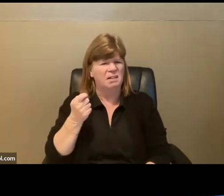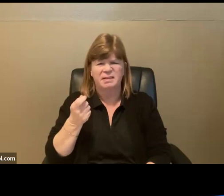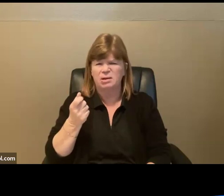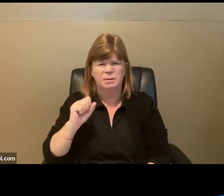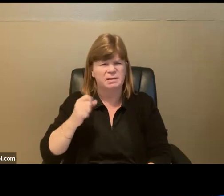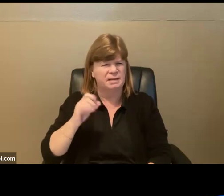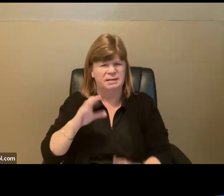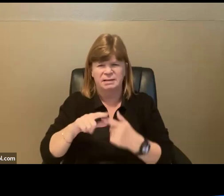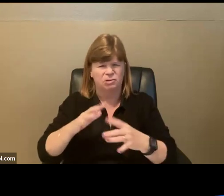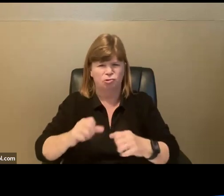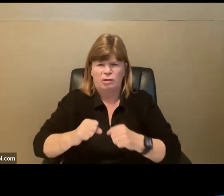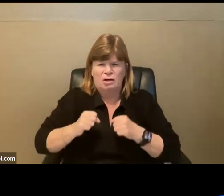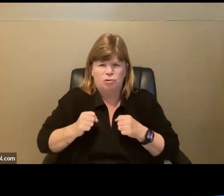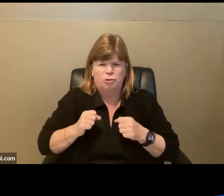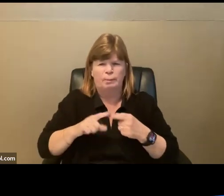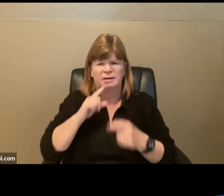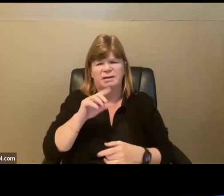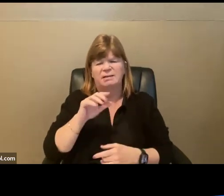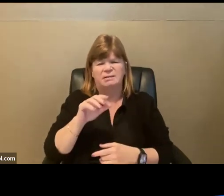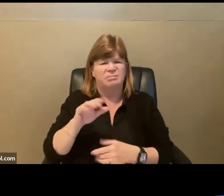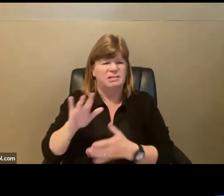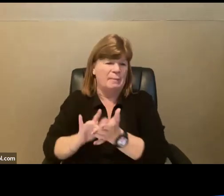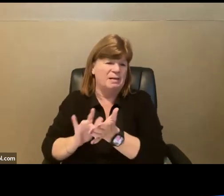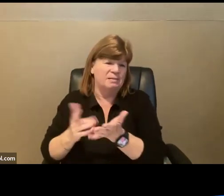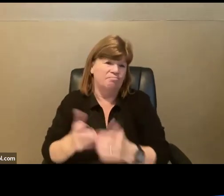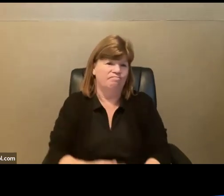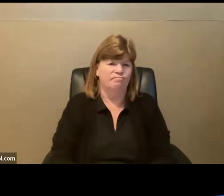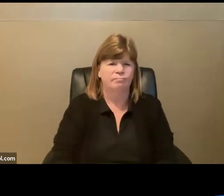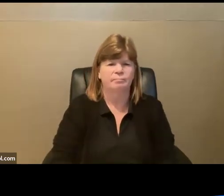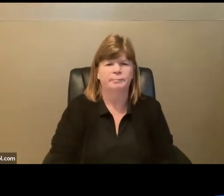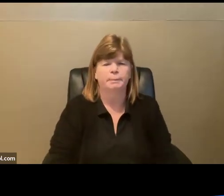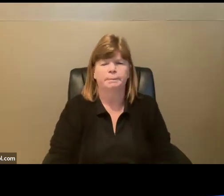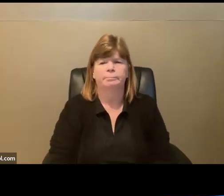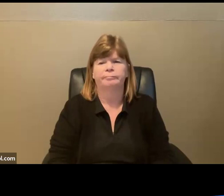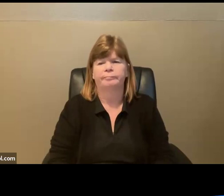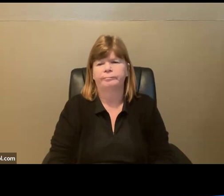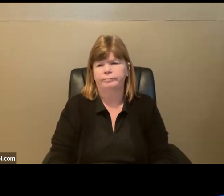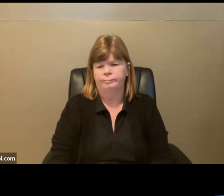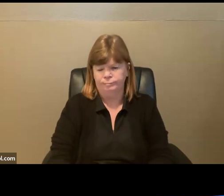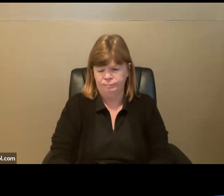y contracturas debido al efecto secundario de sus medicamentos. Es una pequeña curiosidad bastante interesante.